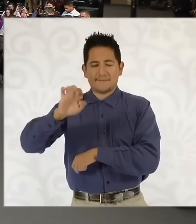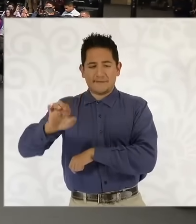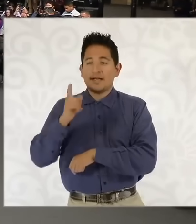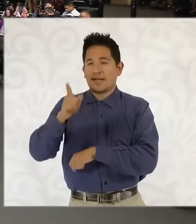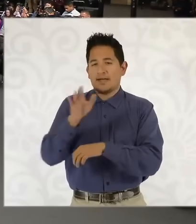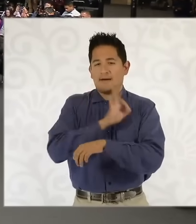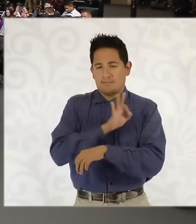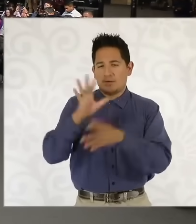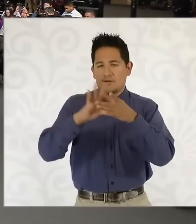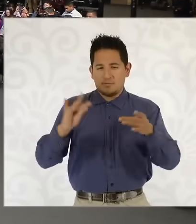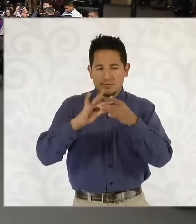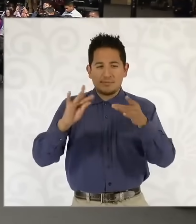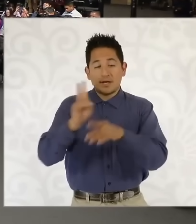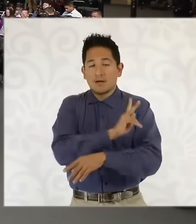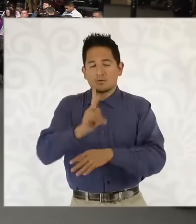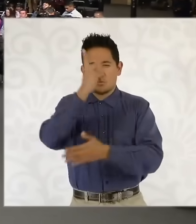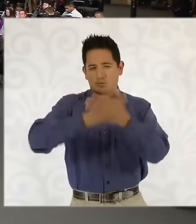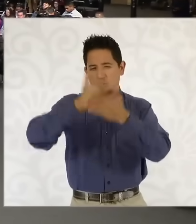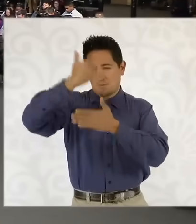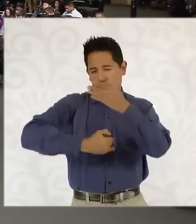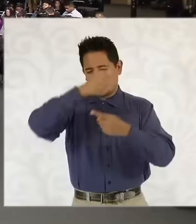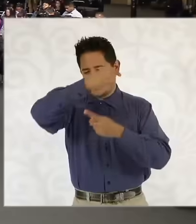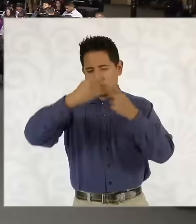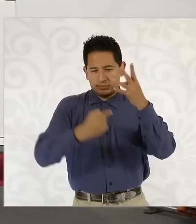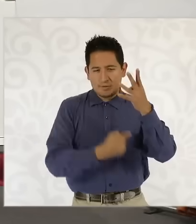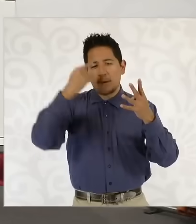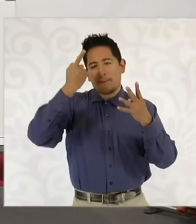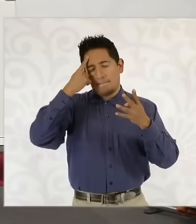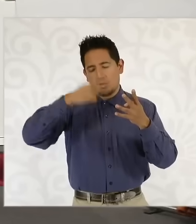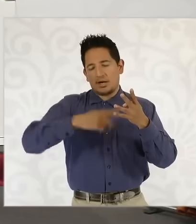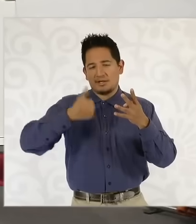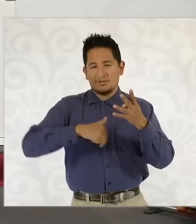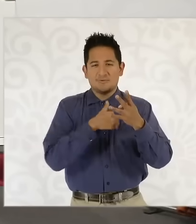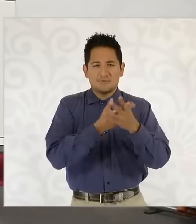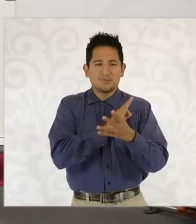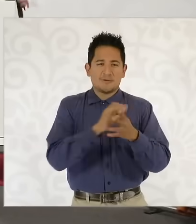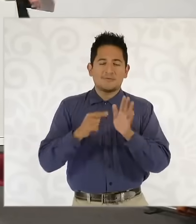los proyectos específicos en esta vasta red de transmisión de nuestro país. Muchas gracias.